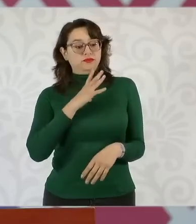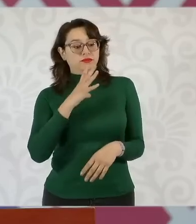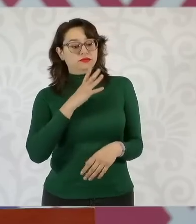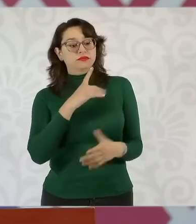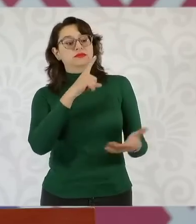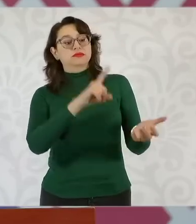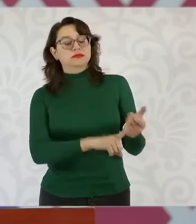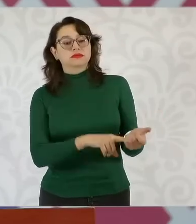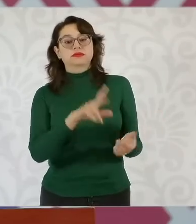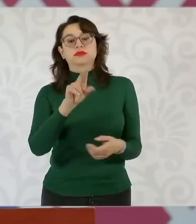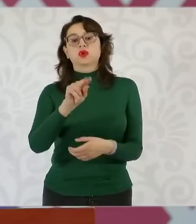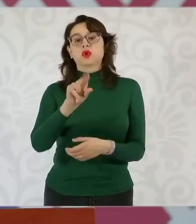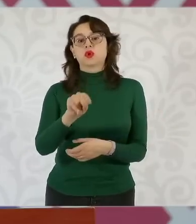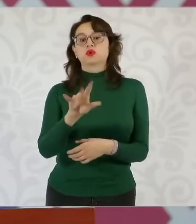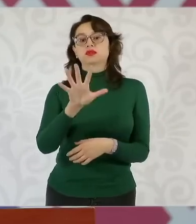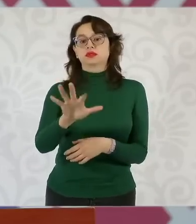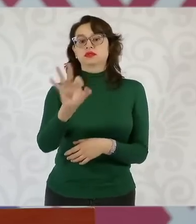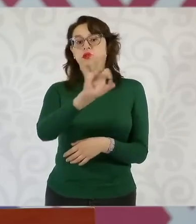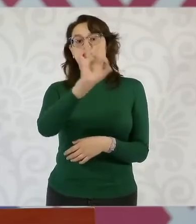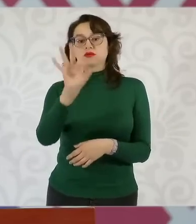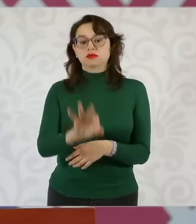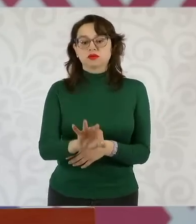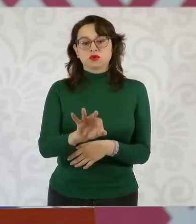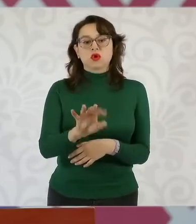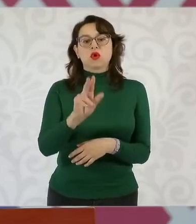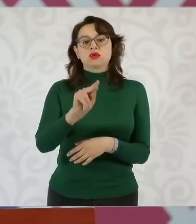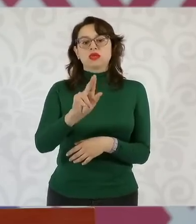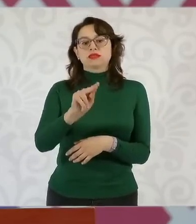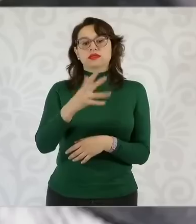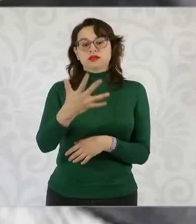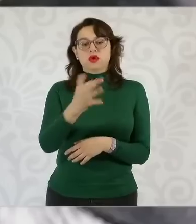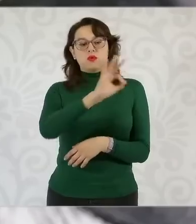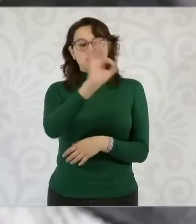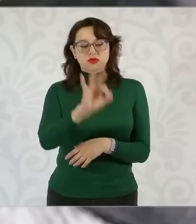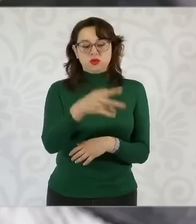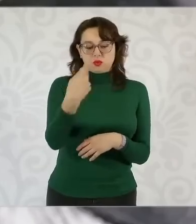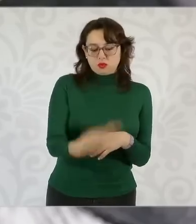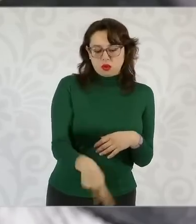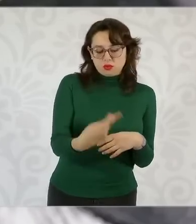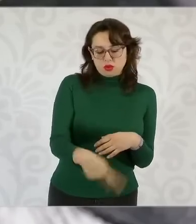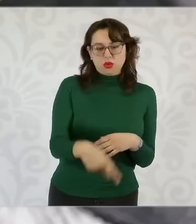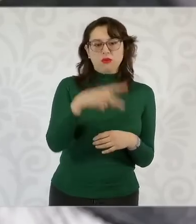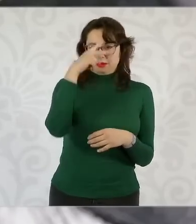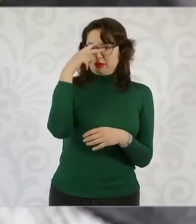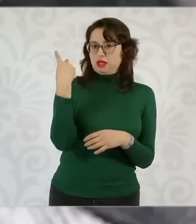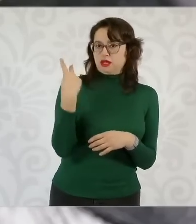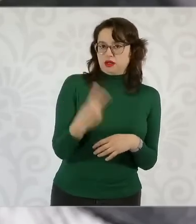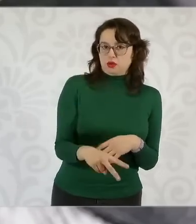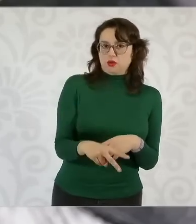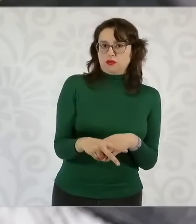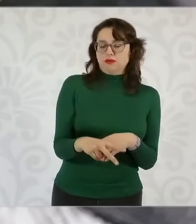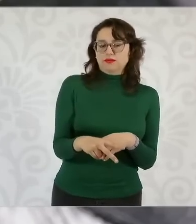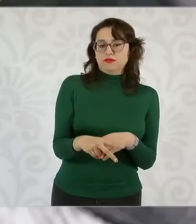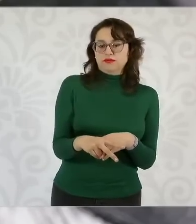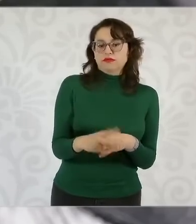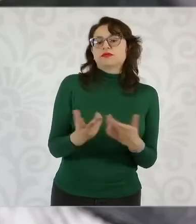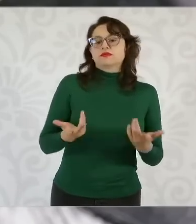nuestros productos son de proveedores domésticos aquí en México esto es porque nos nosotros estamos